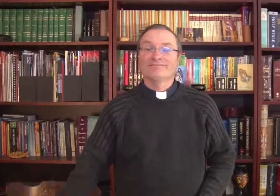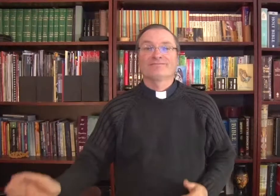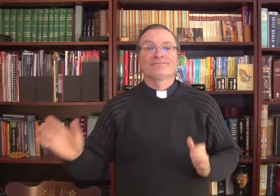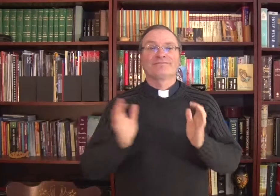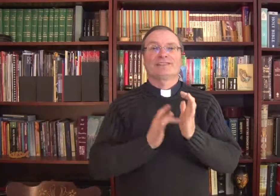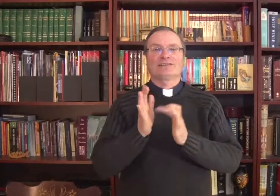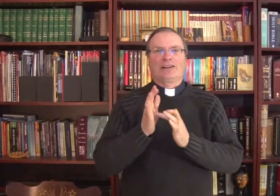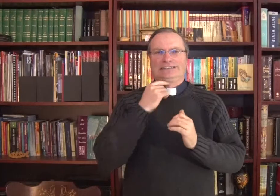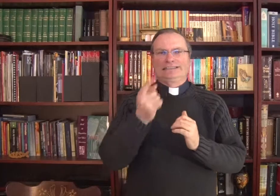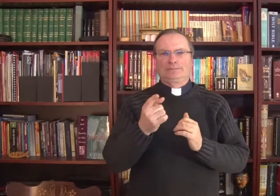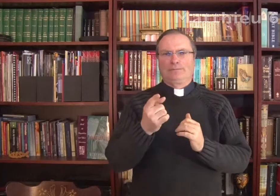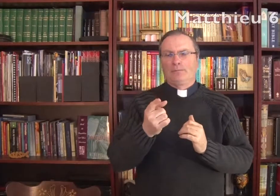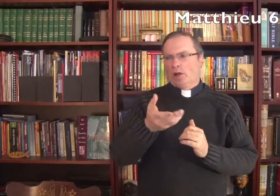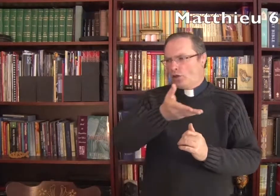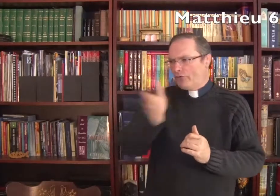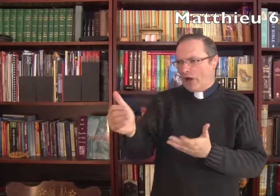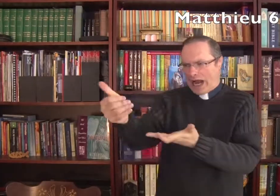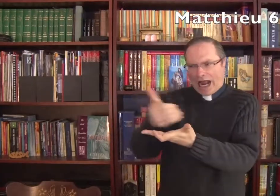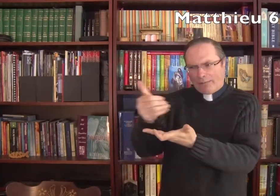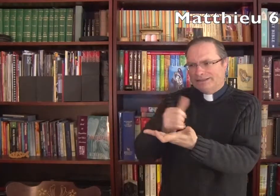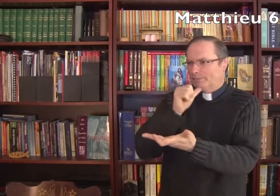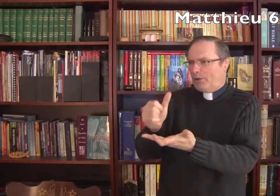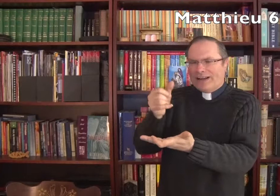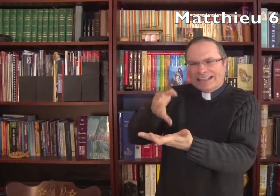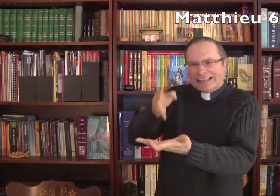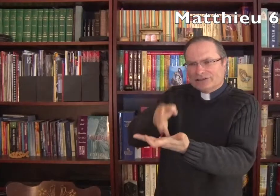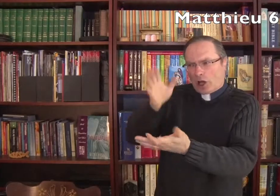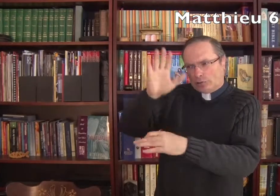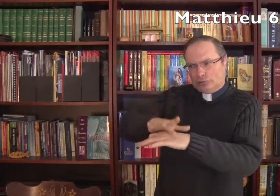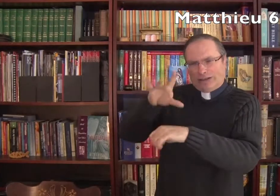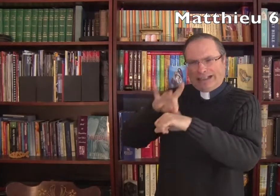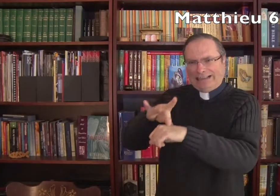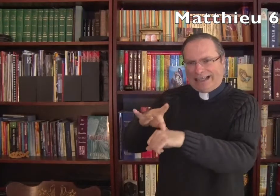Jésus disait: Ne vous amassez pas des trésors sur la terre,